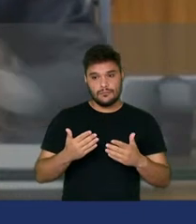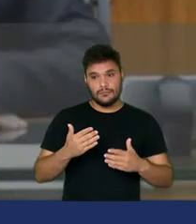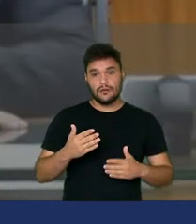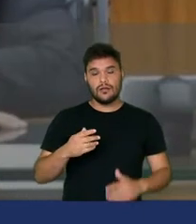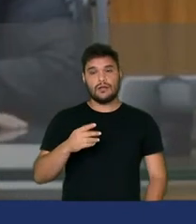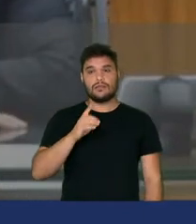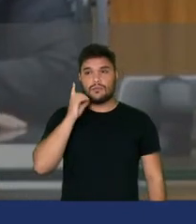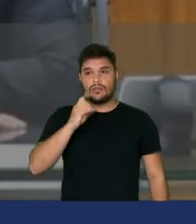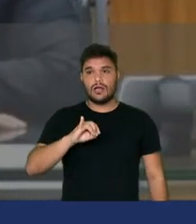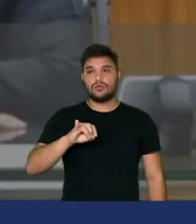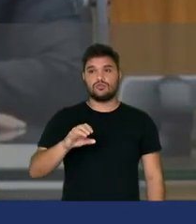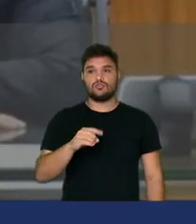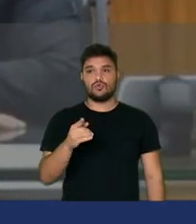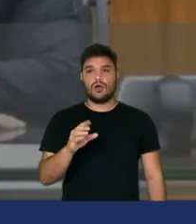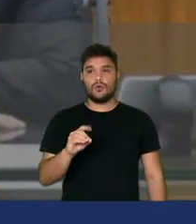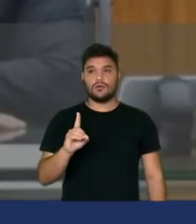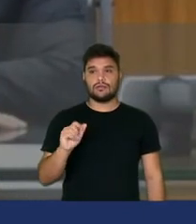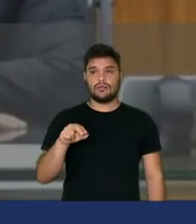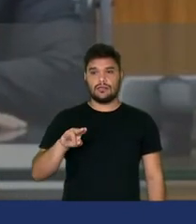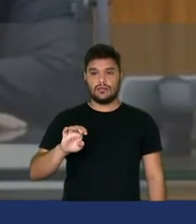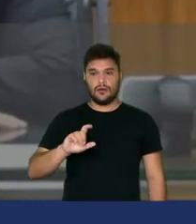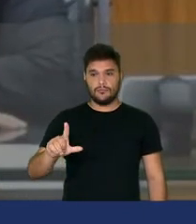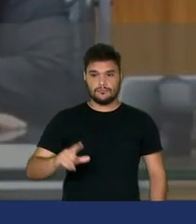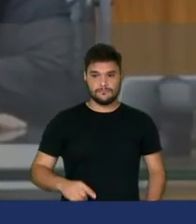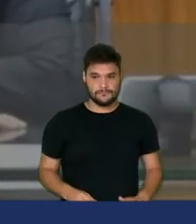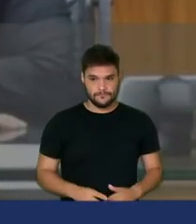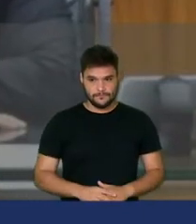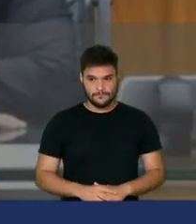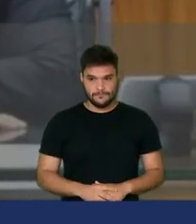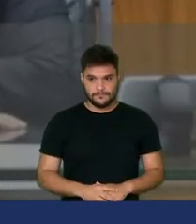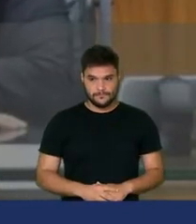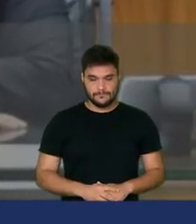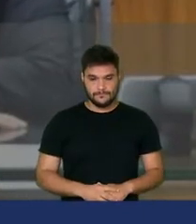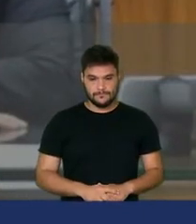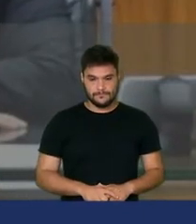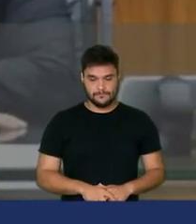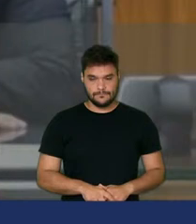NÓS ESTAMOS JUNTOS NESSE PROJETO, SENHOR PRESIDENTE. [PRESIDENTE]: DEPUTADO